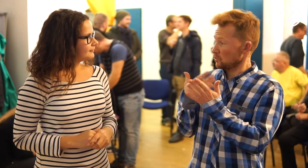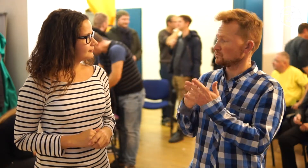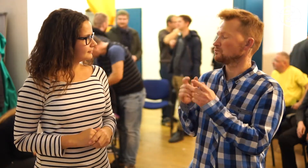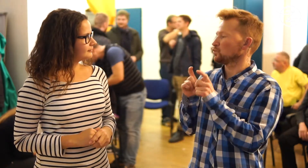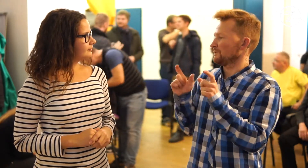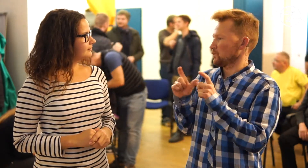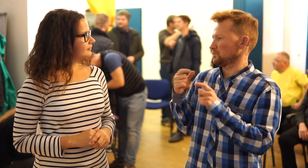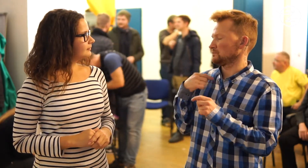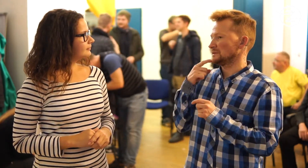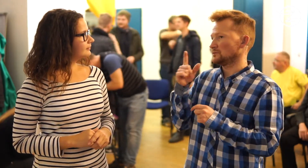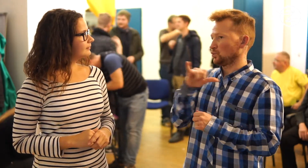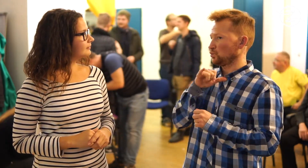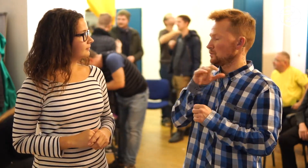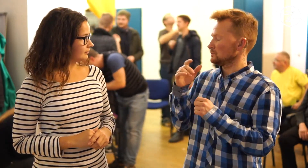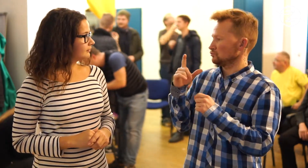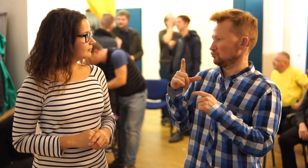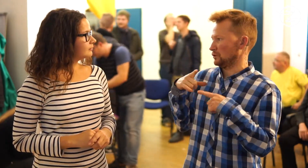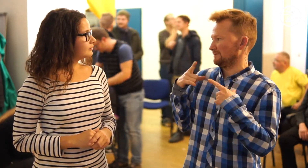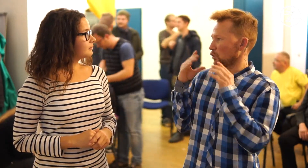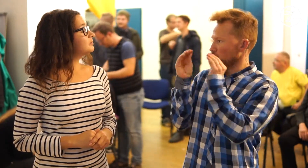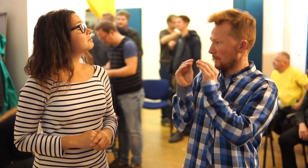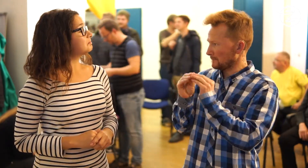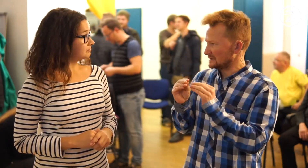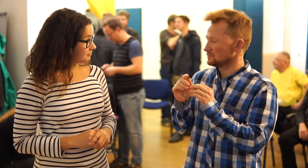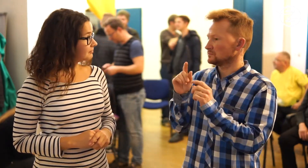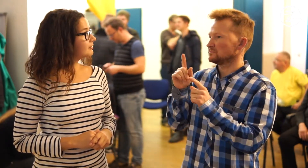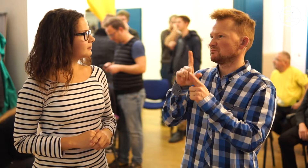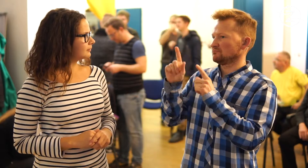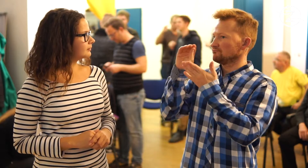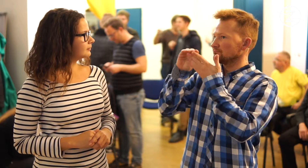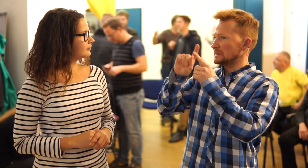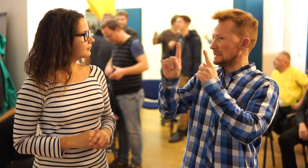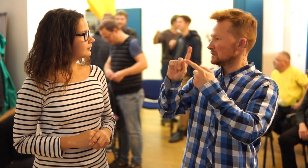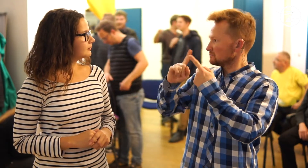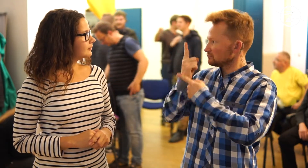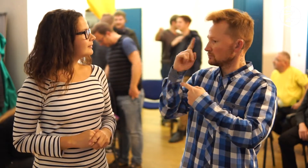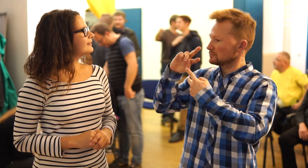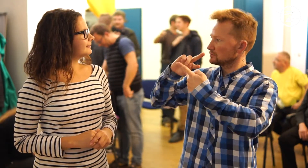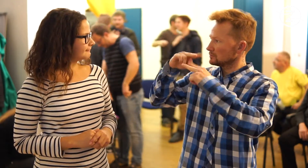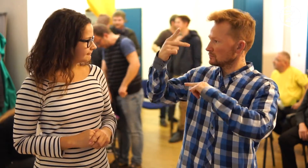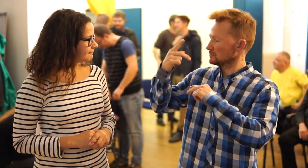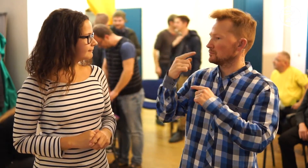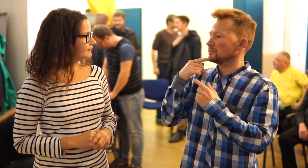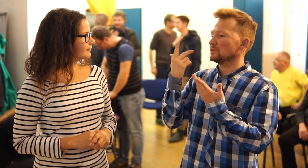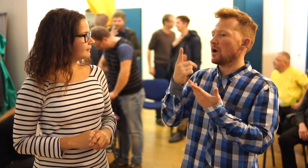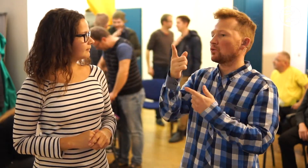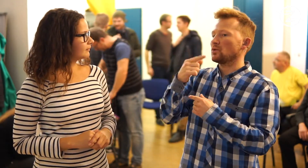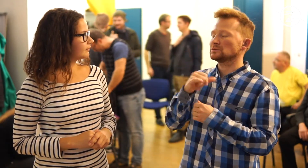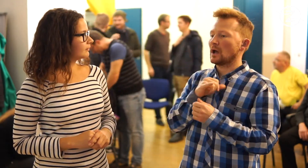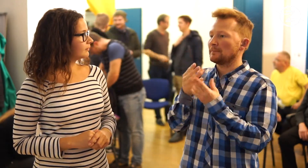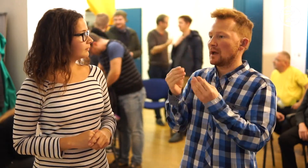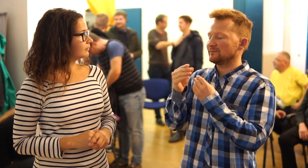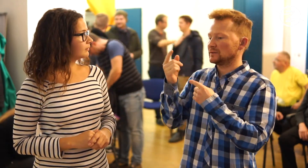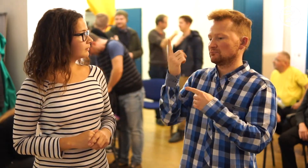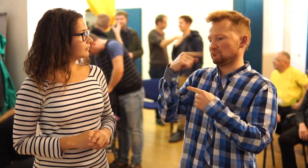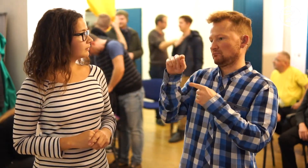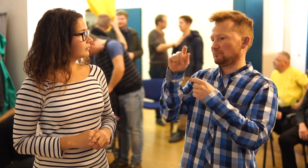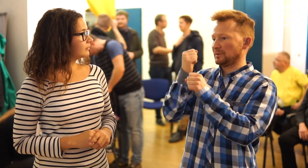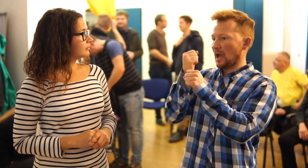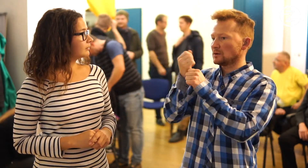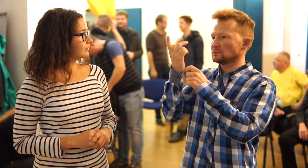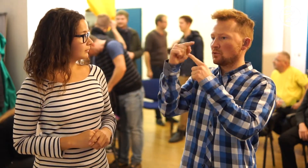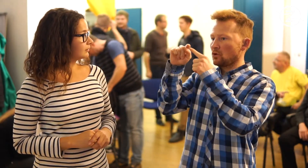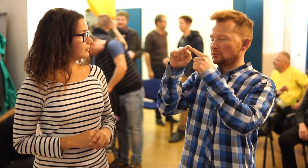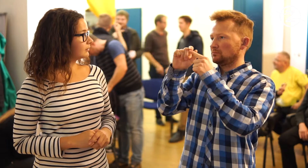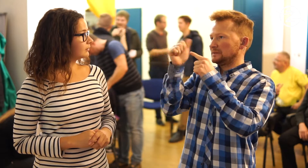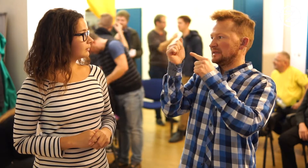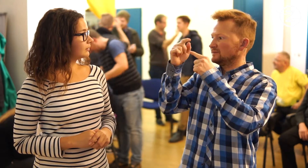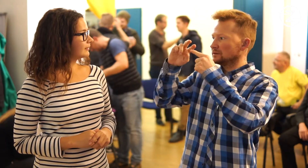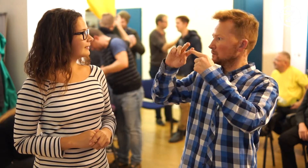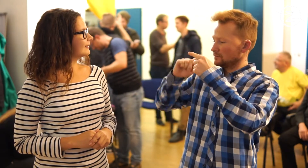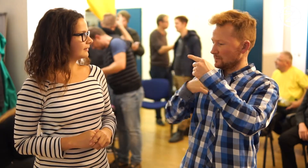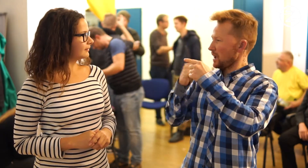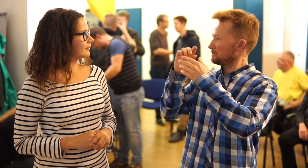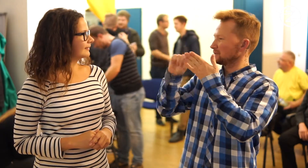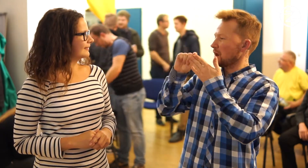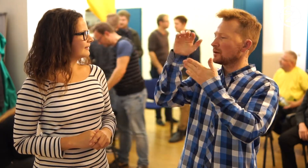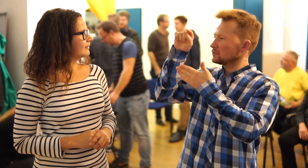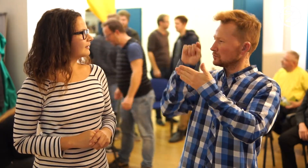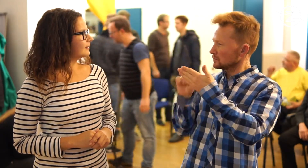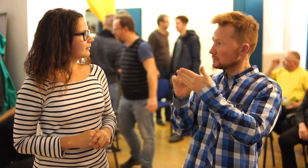Zajímalo mne, jak správně napsat životopis. Například jsem se dověděl